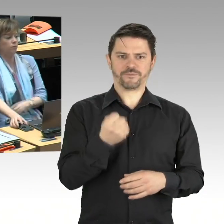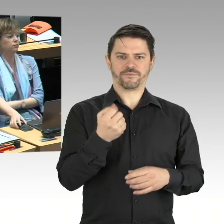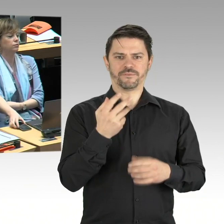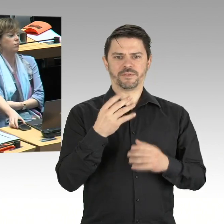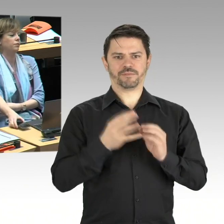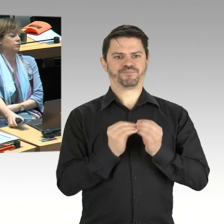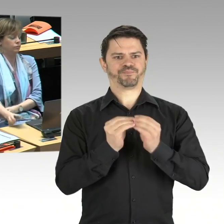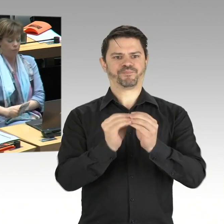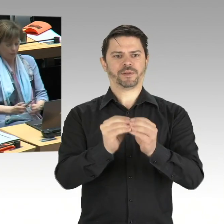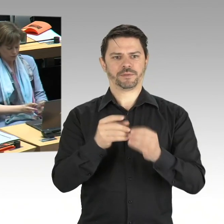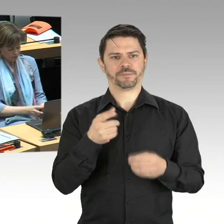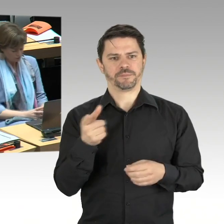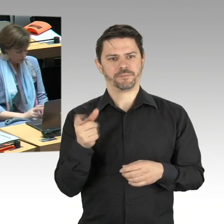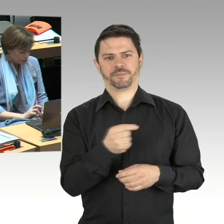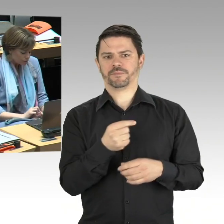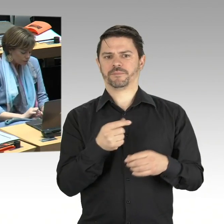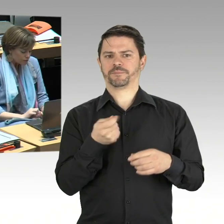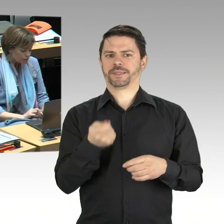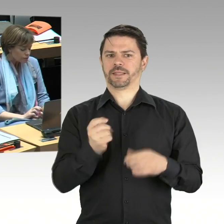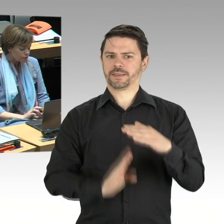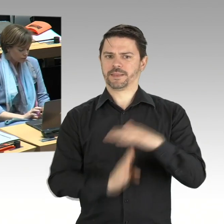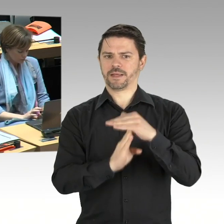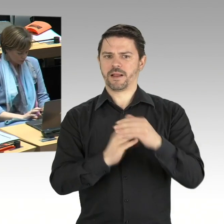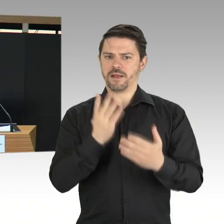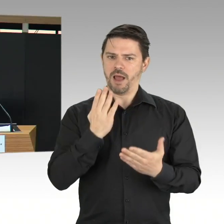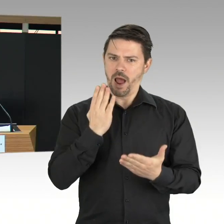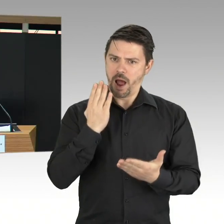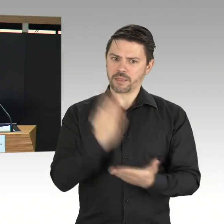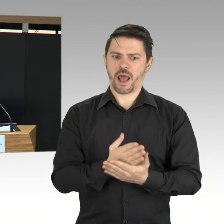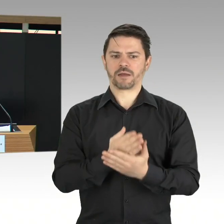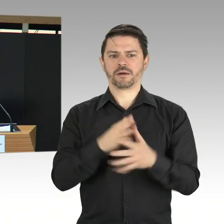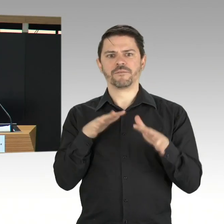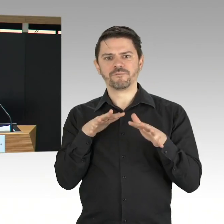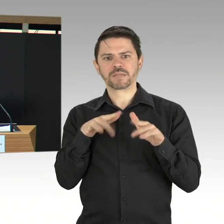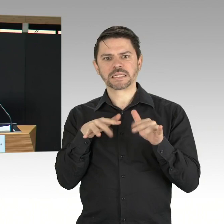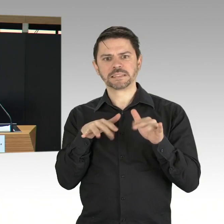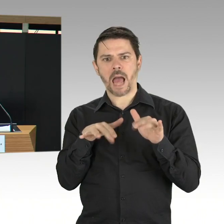was völlig falsch von Ihnen interpretiert wird. Sie können ja nicht mal richtig sagen,